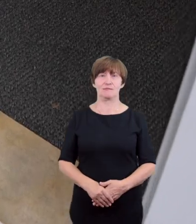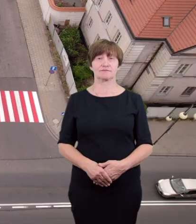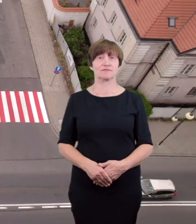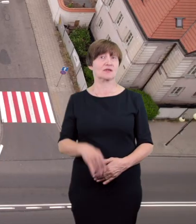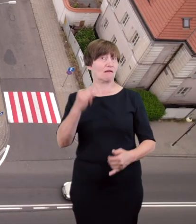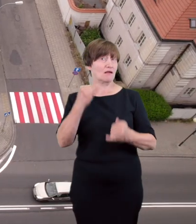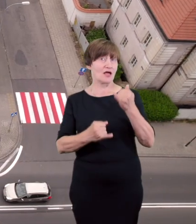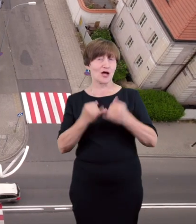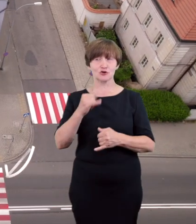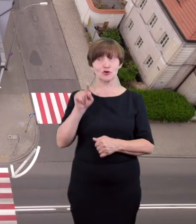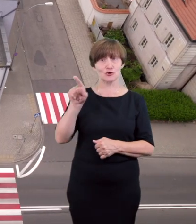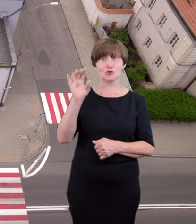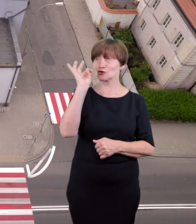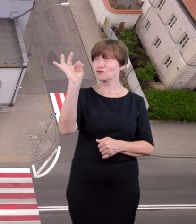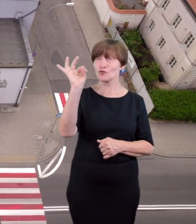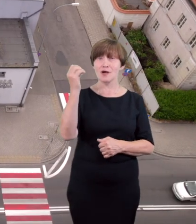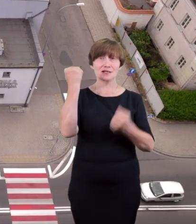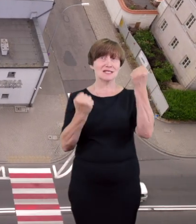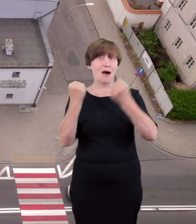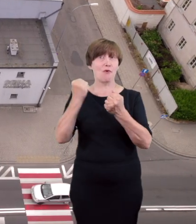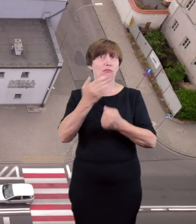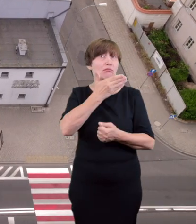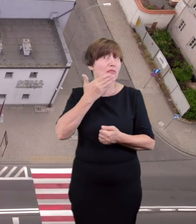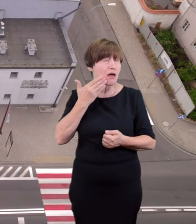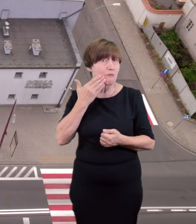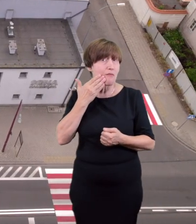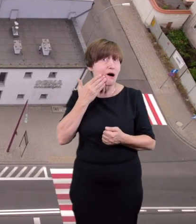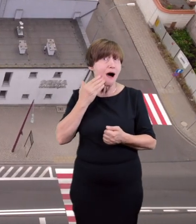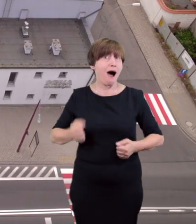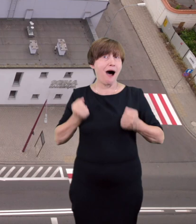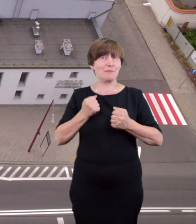jeśli nie dysponujemy własnym środkiem transportu możemy dostać się do teatru